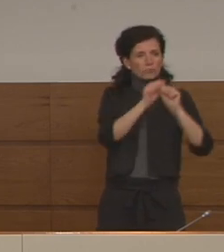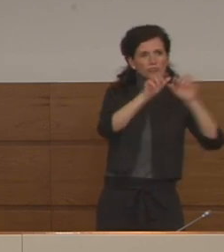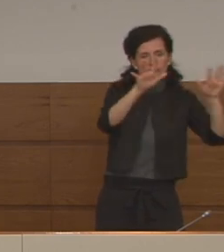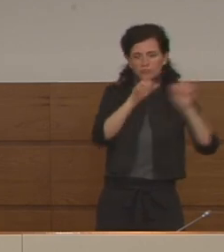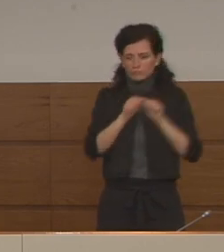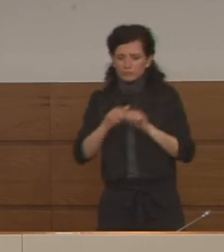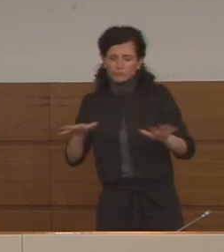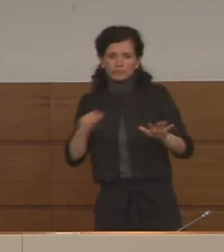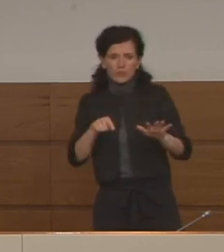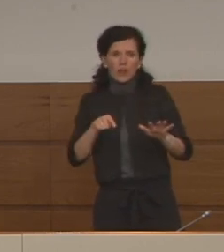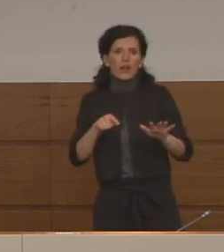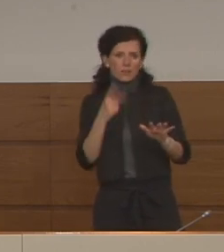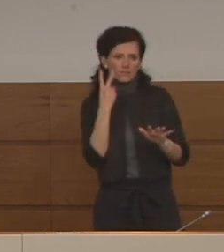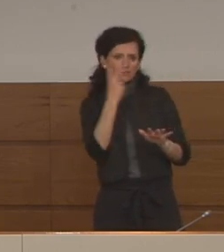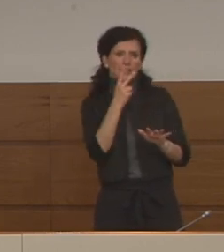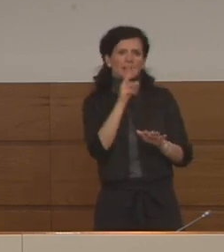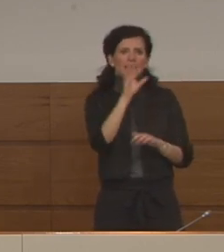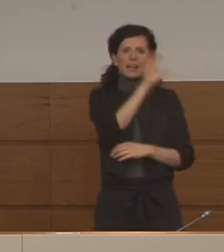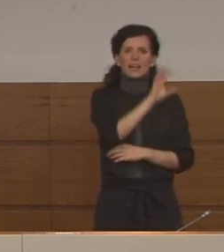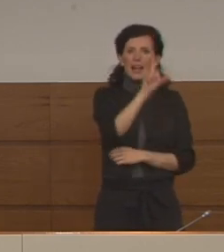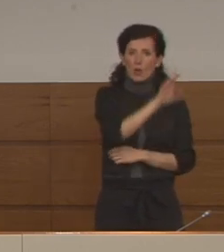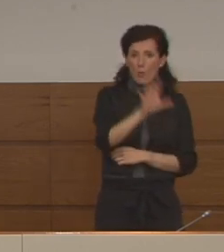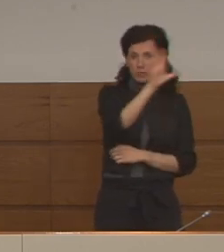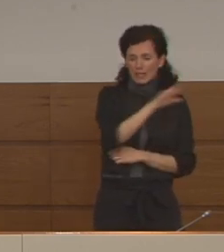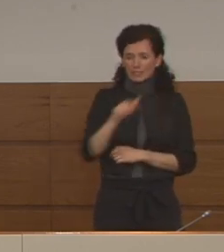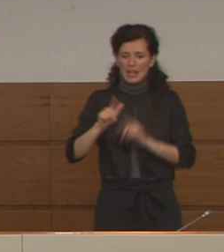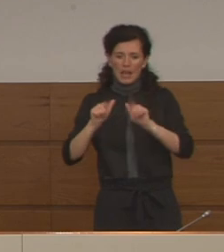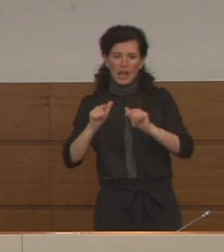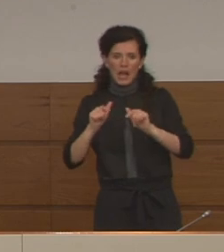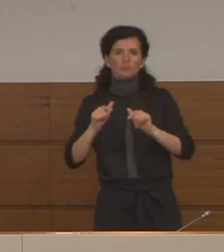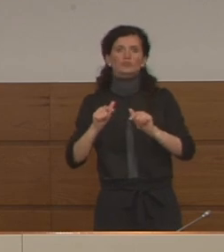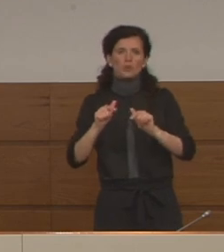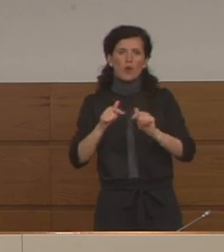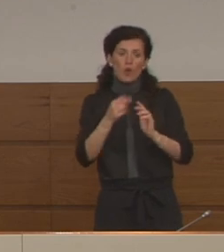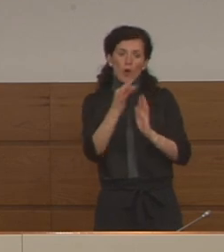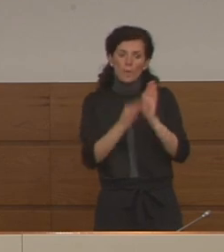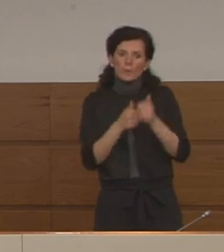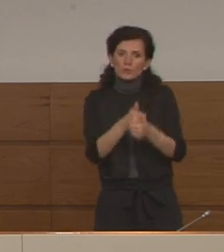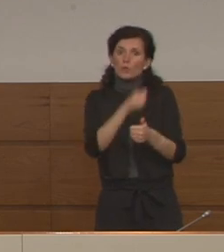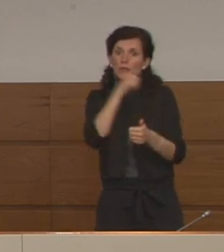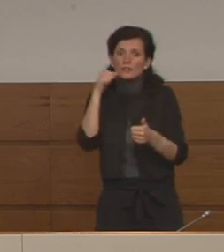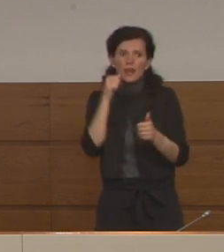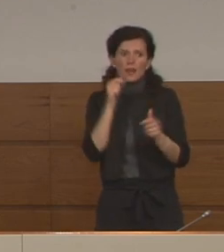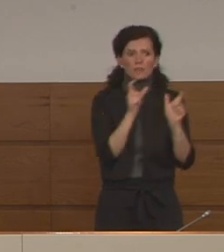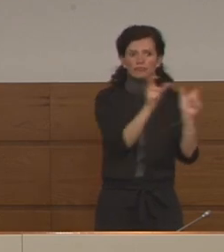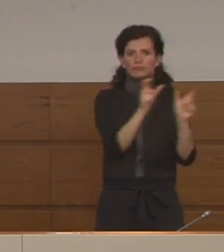nelle singole Regioni sia più contenuto e quindi le risorse siano in grado di